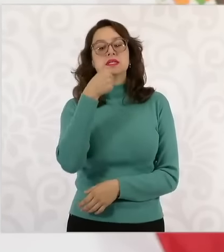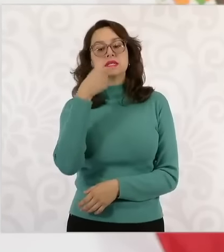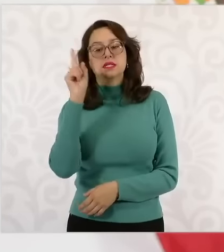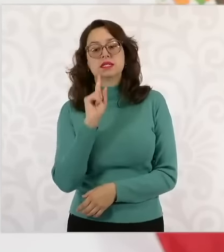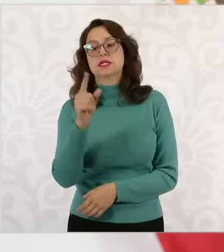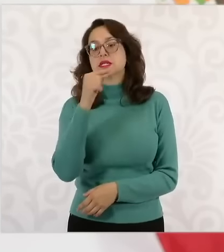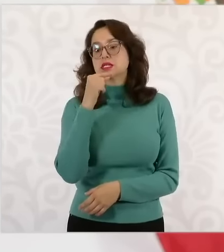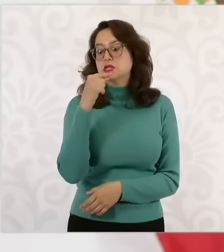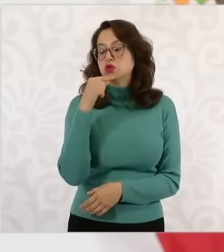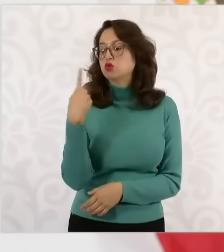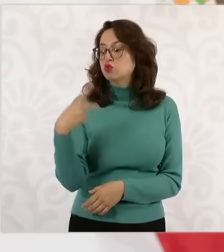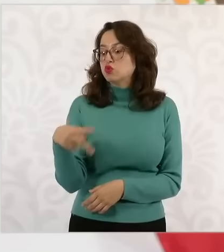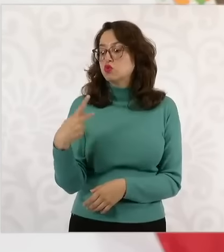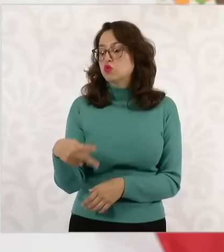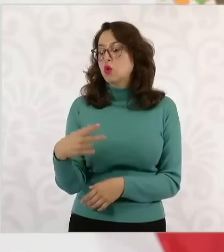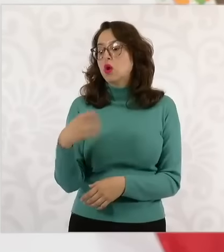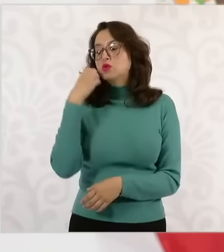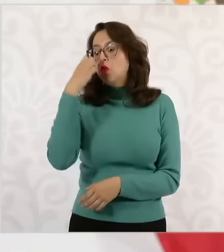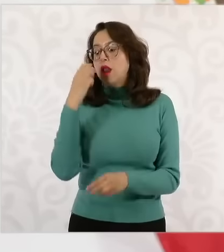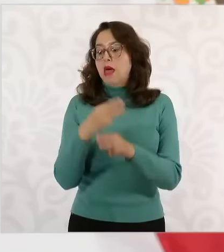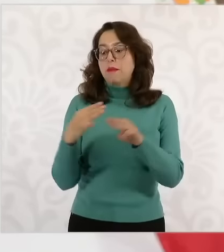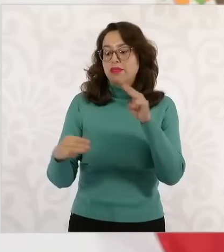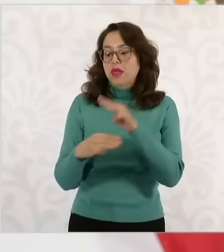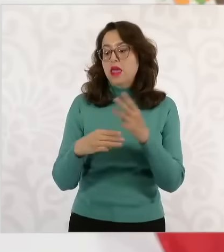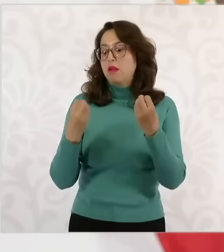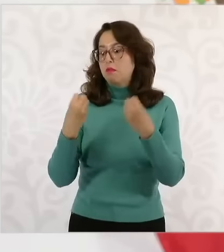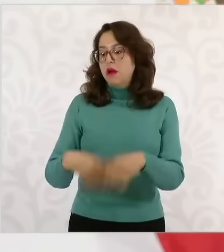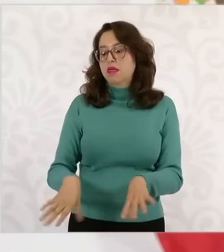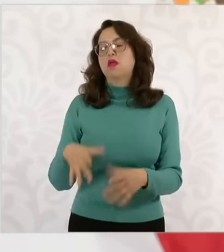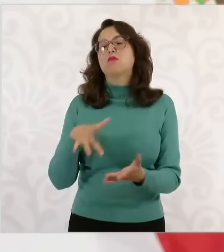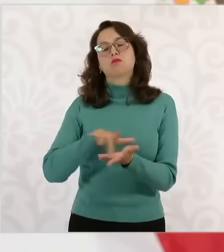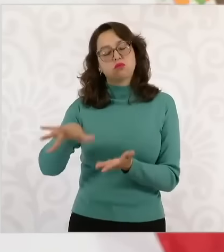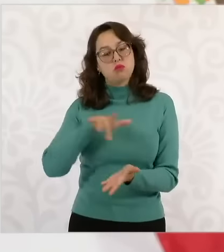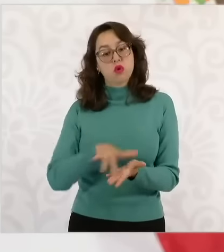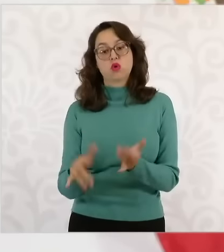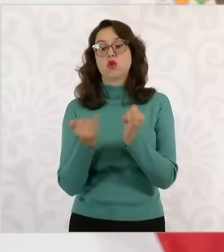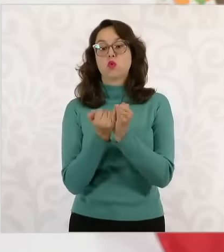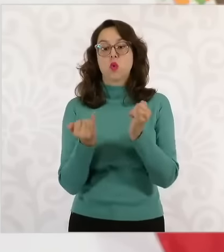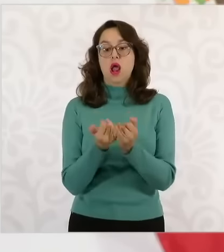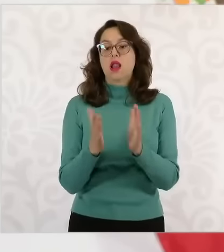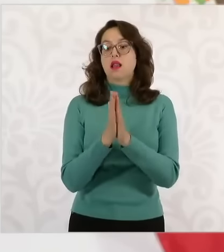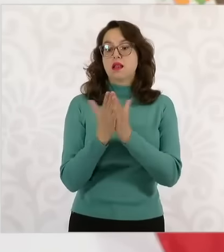útiles. Va a haber una reedición de libros de texto para todos los eh de estas comunidades